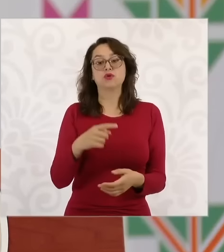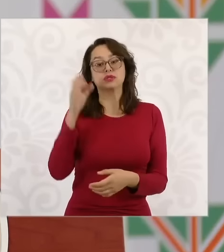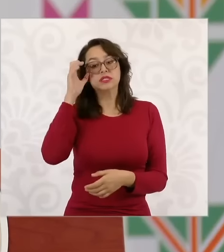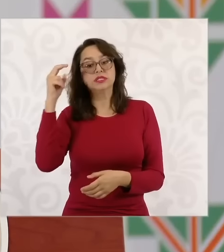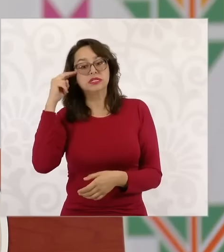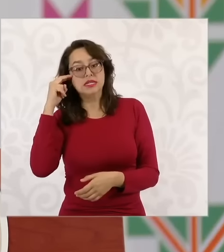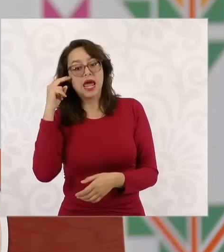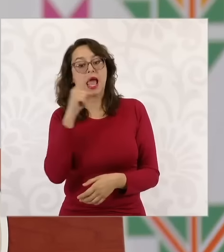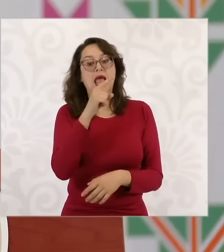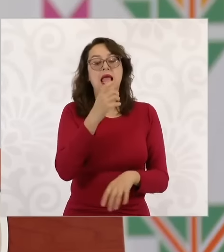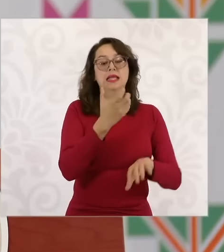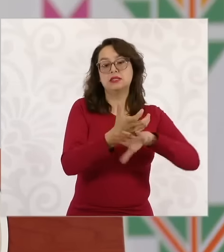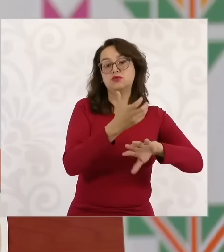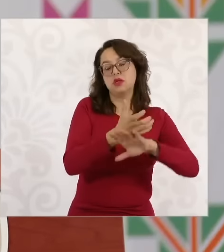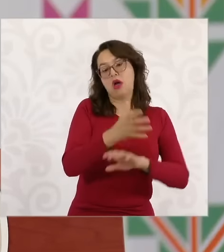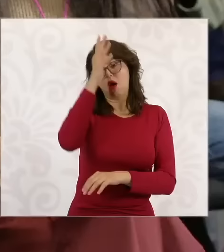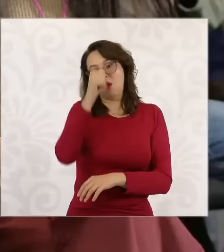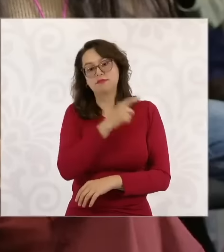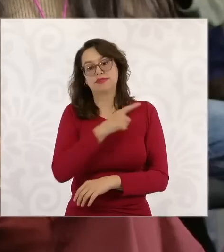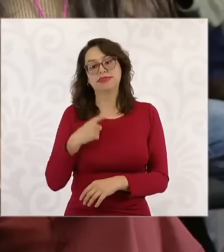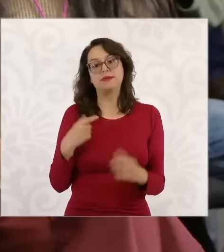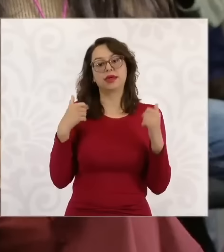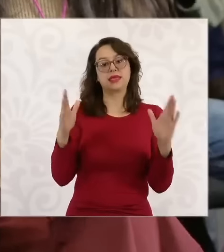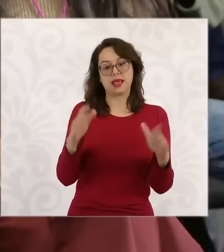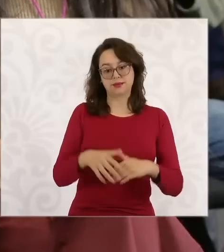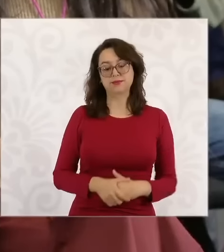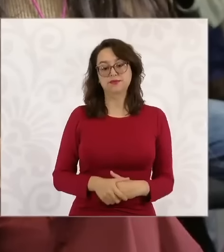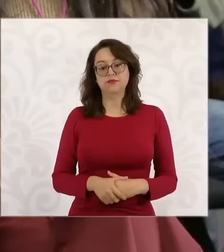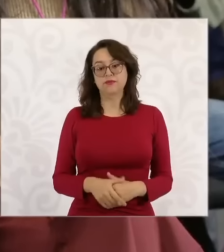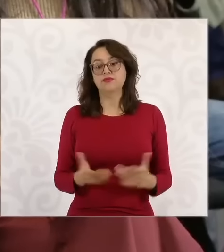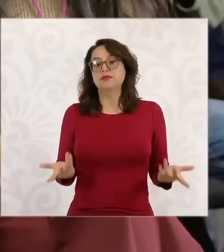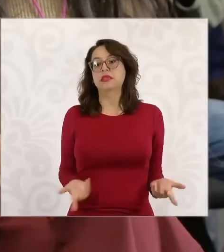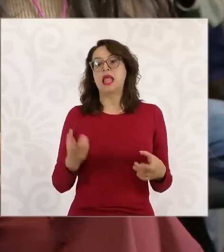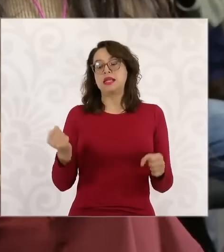Estados Unidos. Ayuda mucho. ¿Qué objetivos va a tener el secretario de Economía, Marcelo Ebrard,